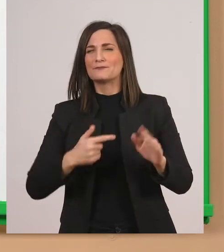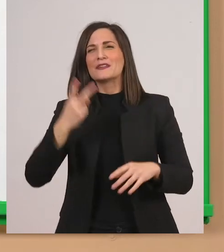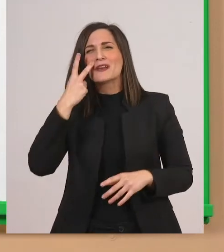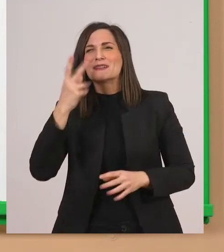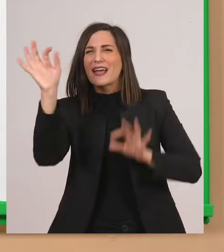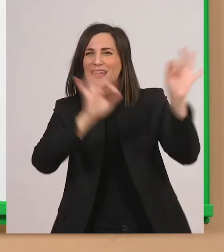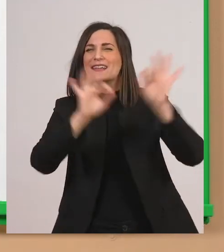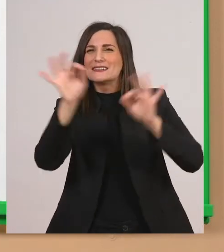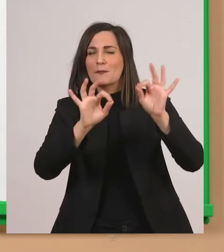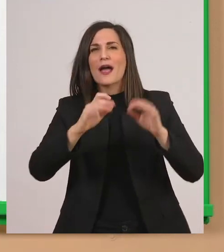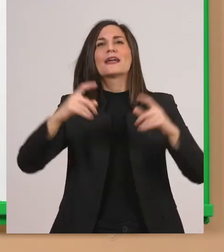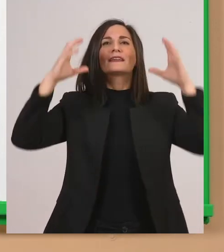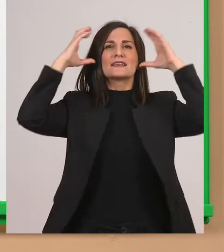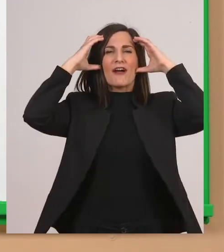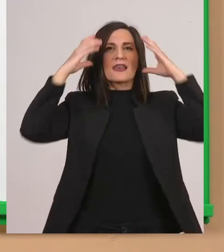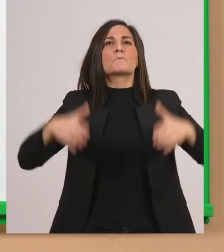το κεφάλι και τα πόδια είναι πιο μικρό μέγεθος.